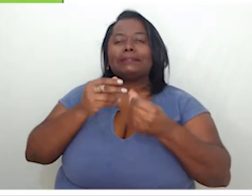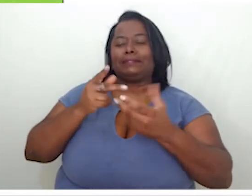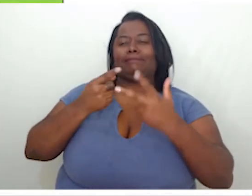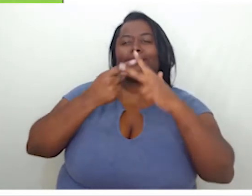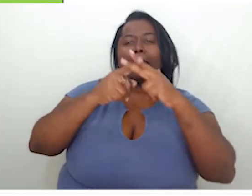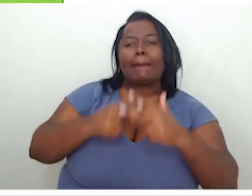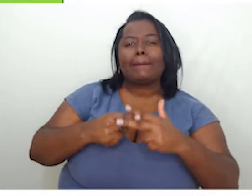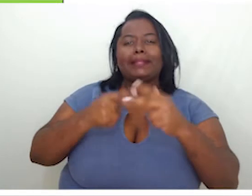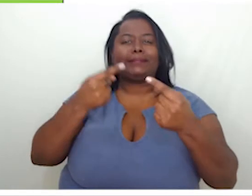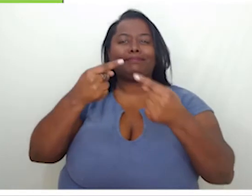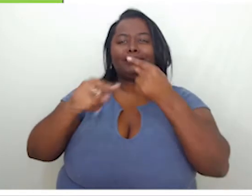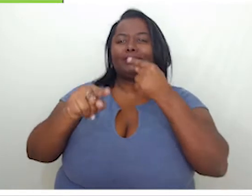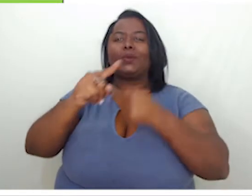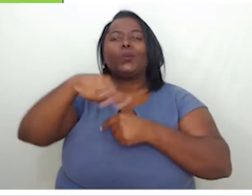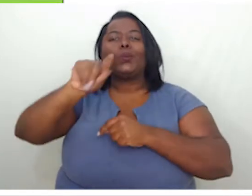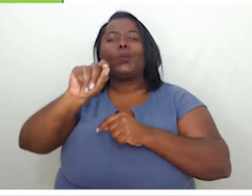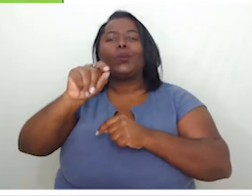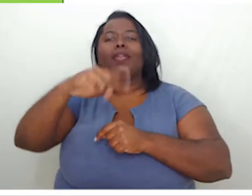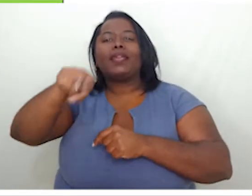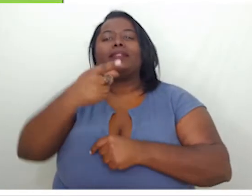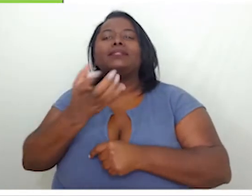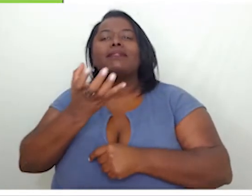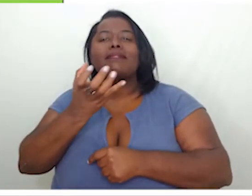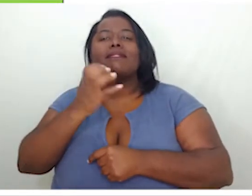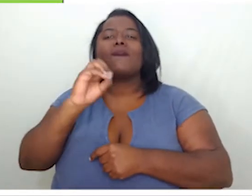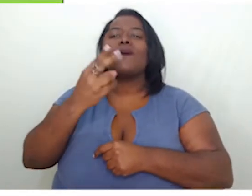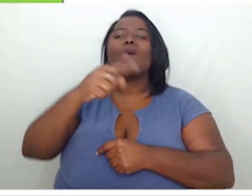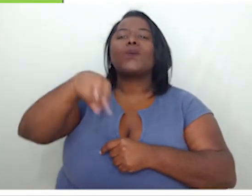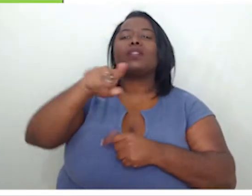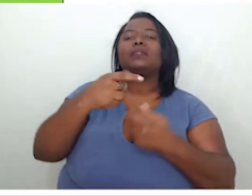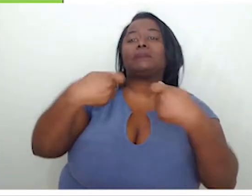o que no tienen las funcionalidades que necesitarían.